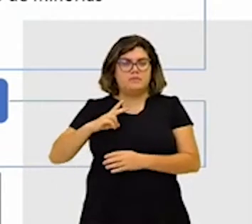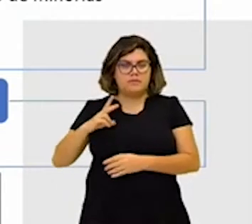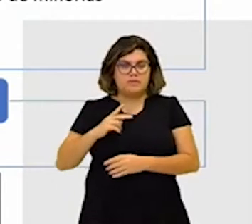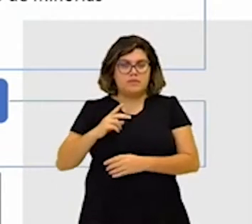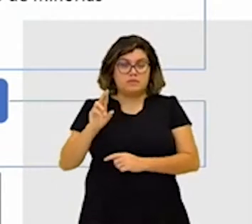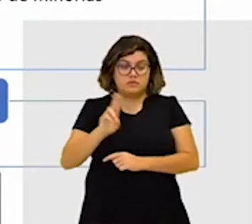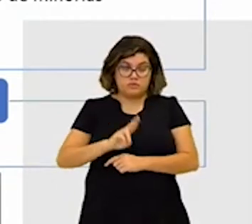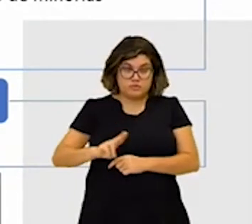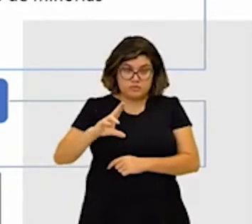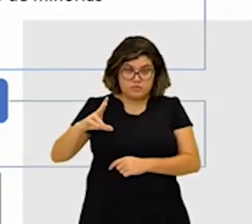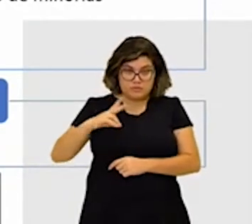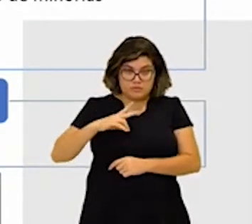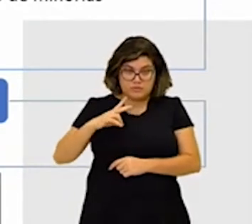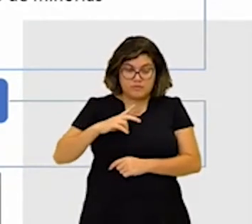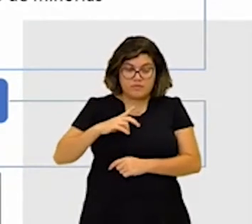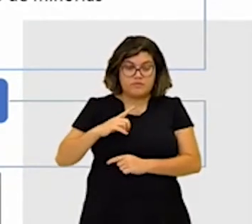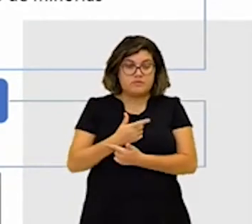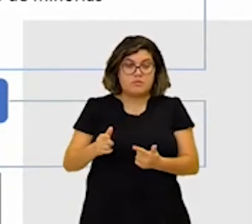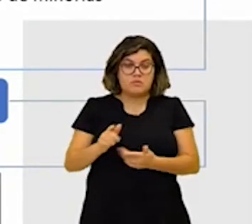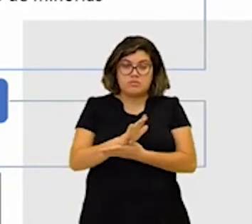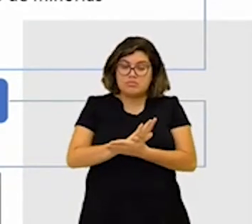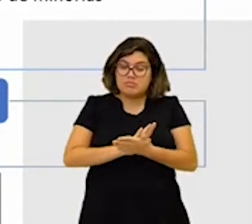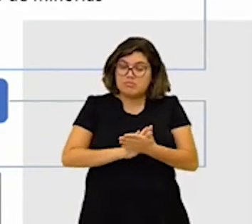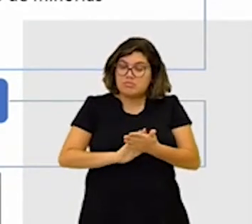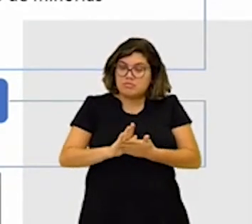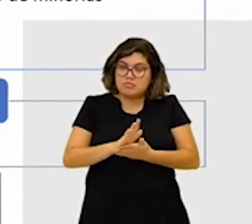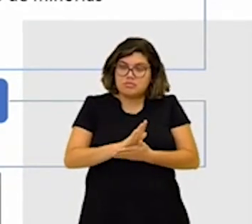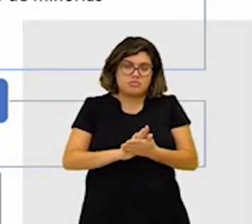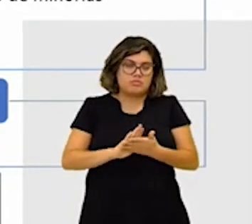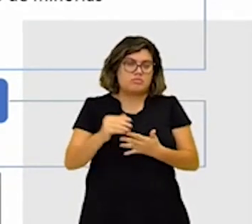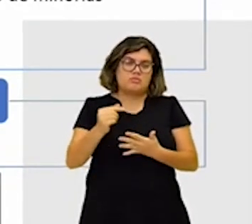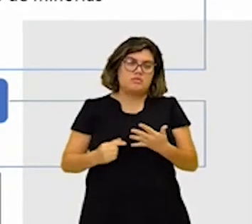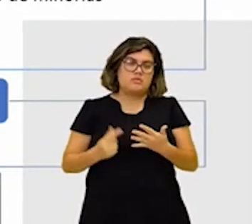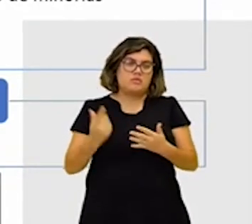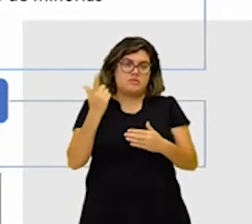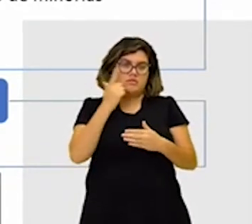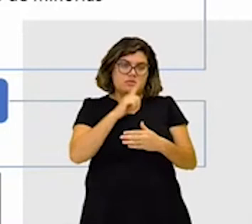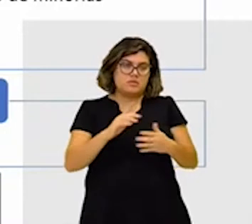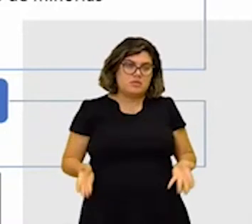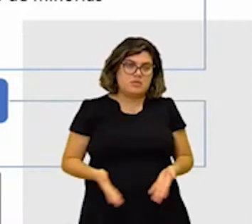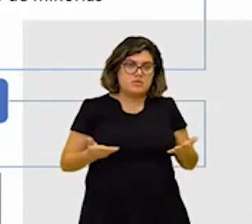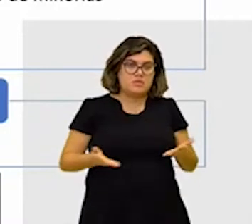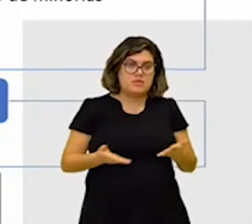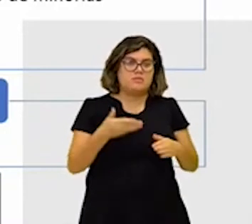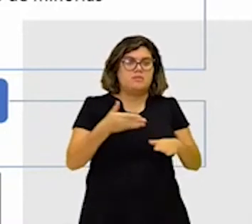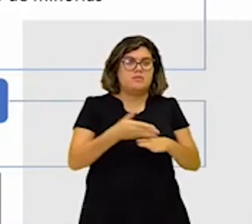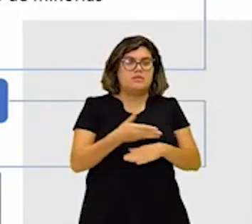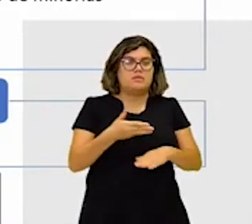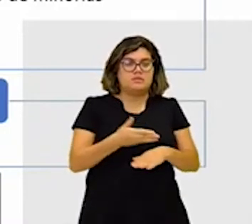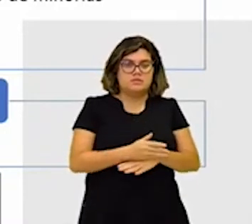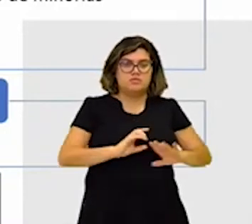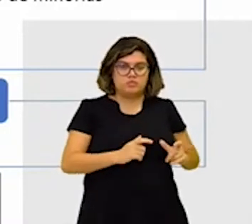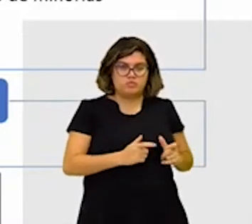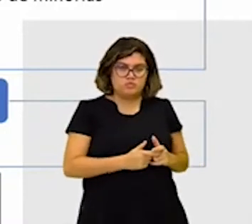temos nenhum mecanismo que estimule a participação política de minorias nós precisamos lembrar que os